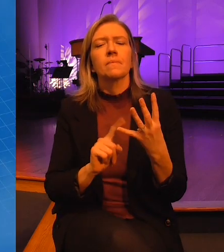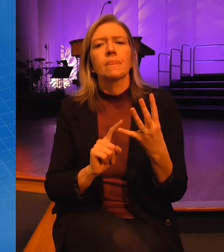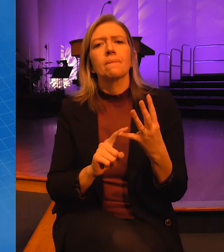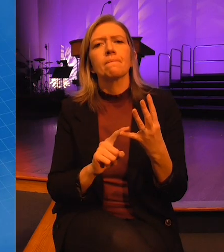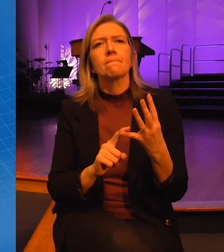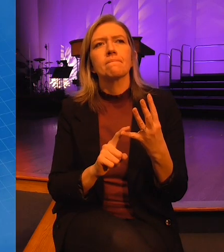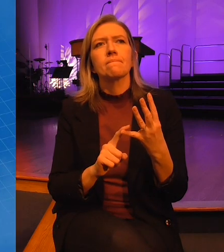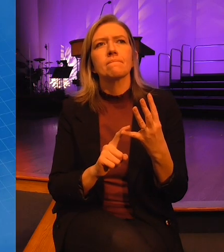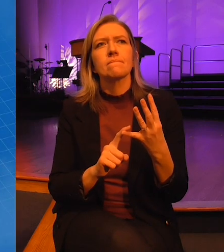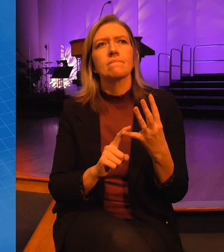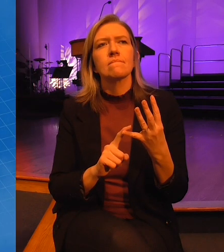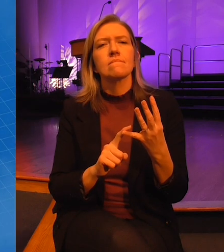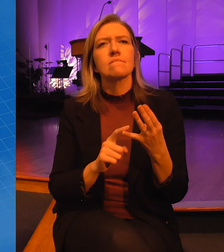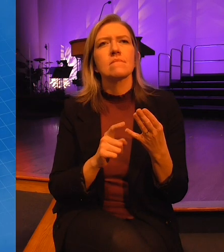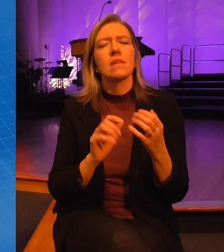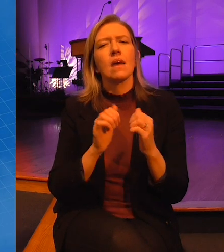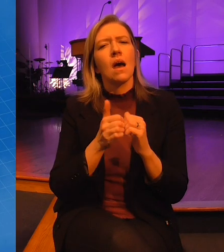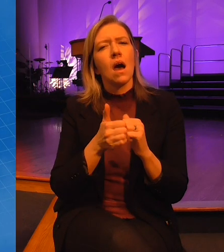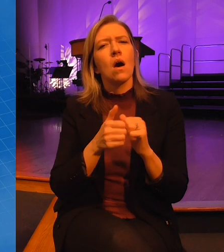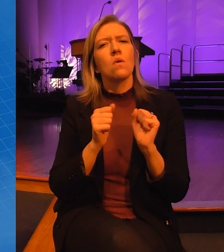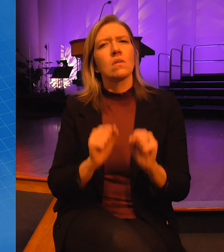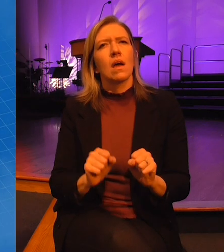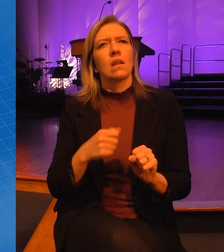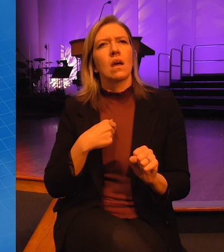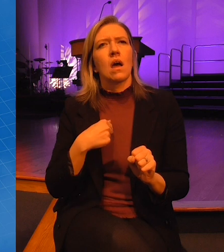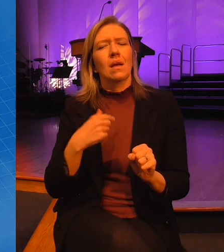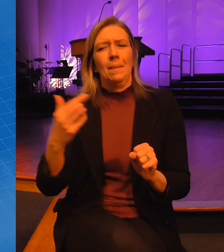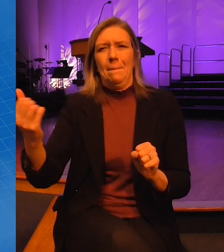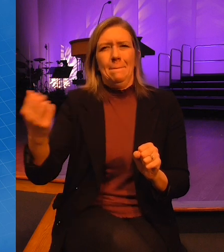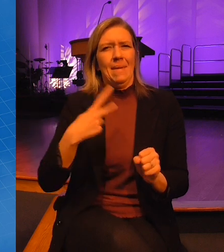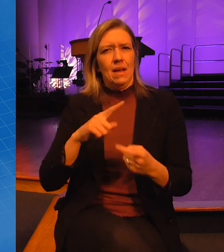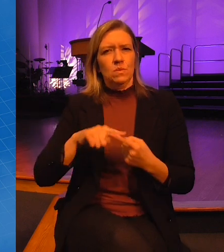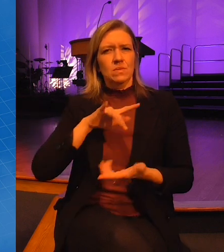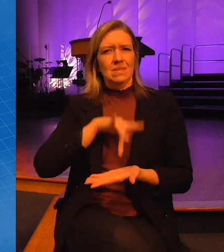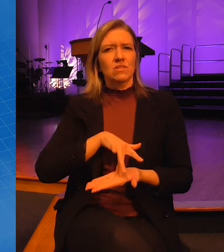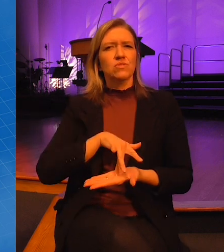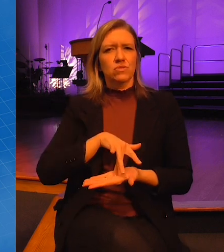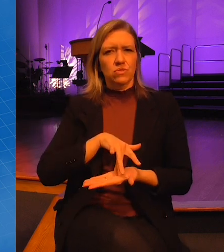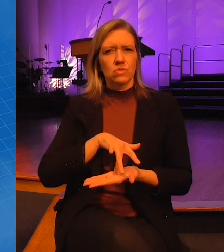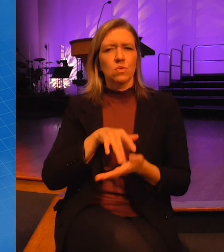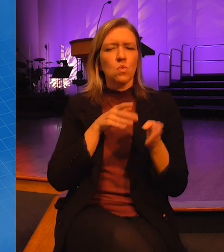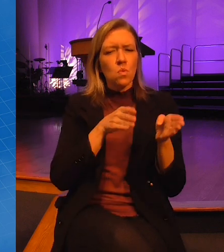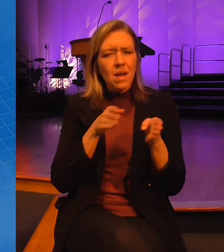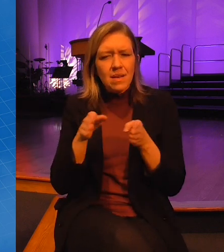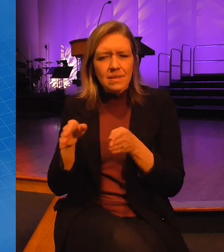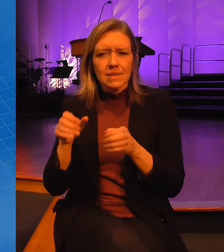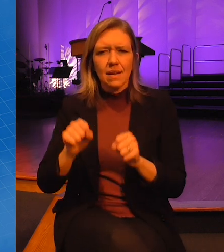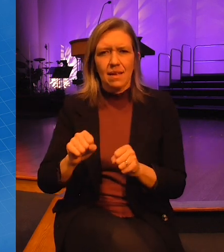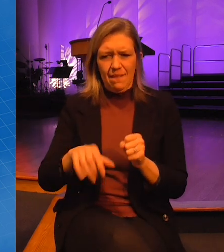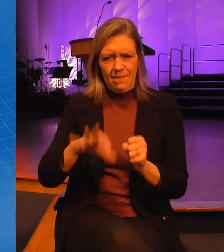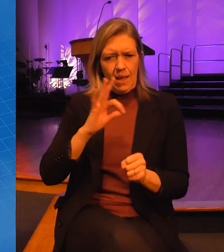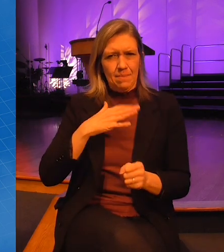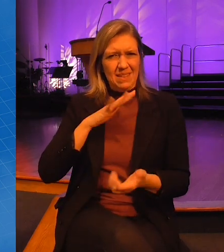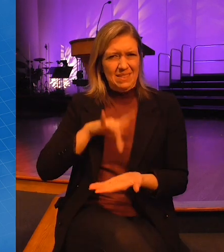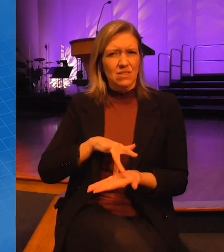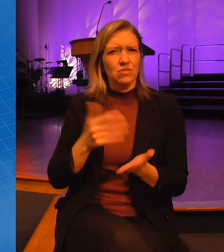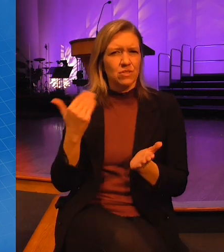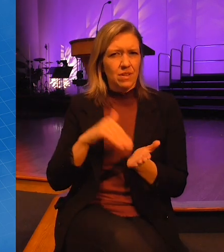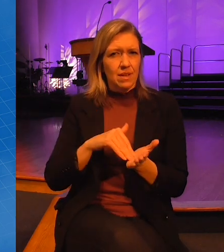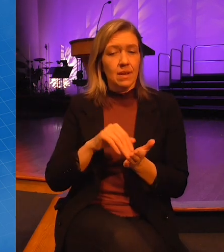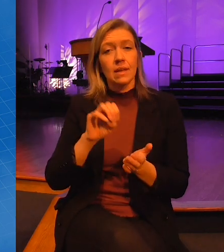Centro ¿Cuáles son las maneras en que puedo regresar al Centro? Emerson lo expresó de esta manera, eso siempre es lo mejor, lo que